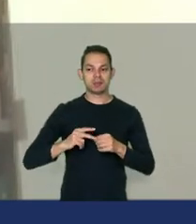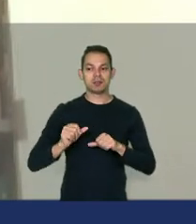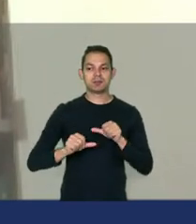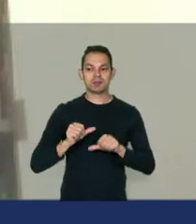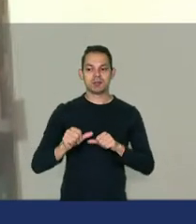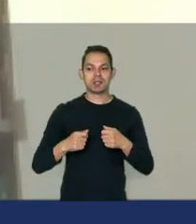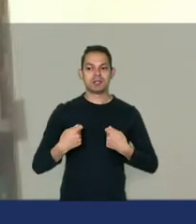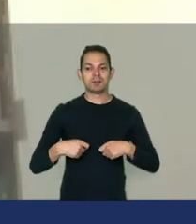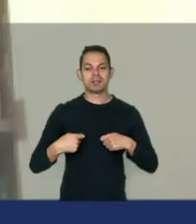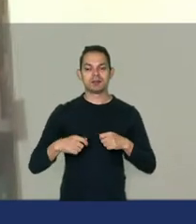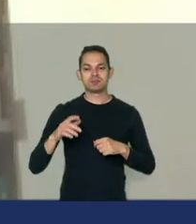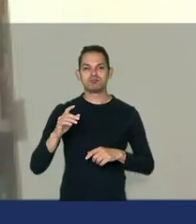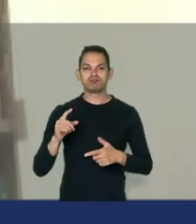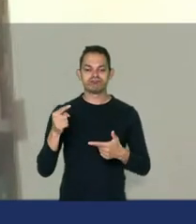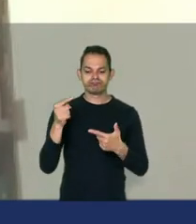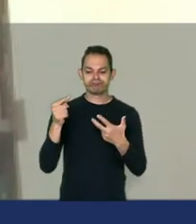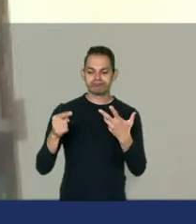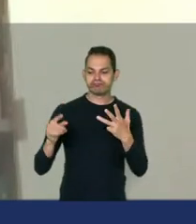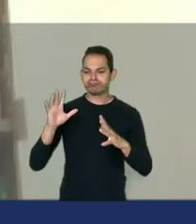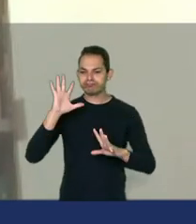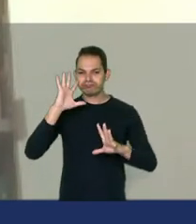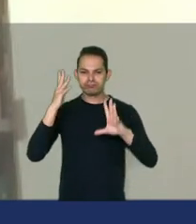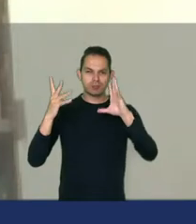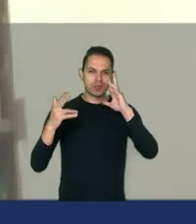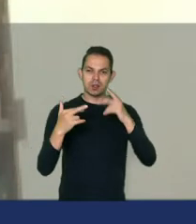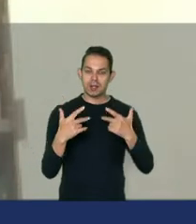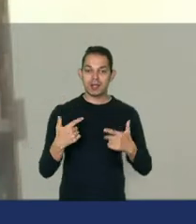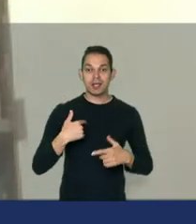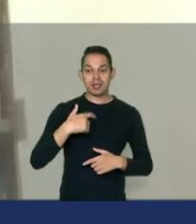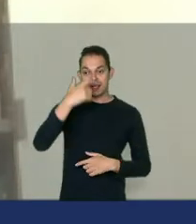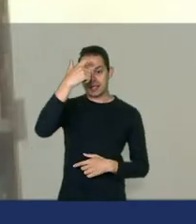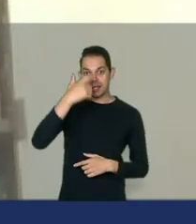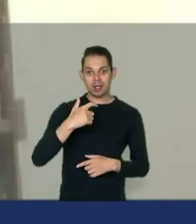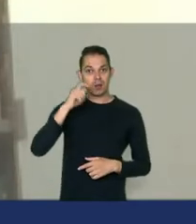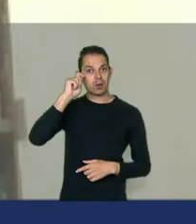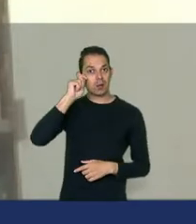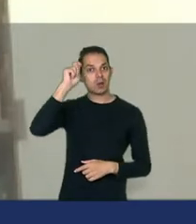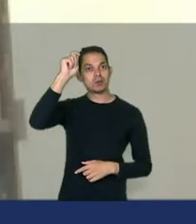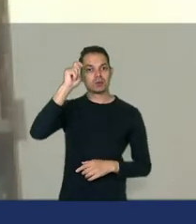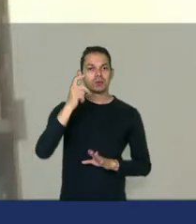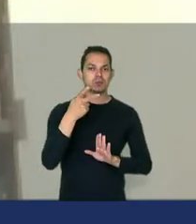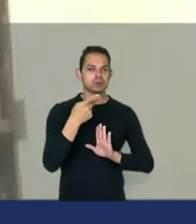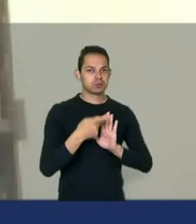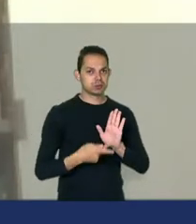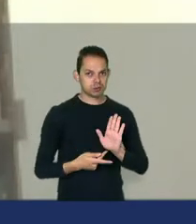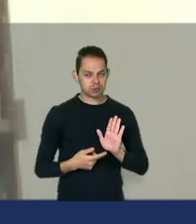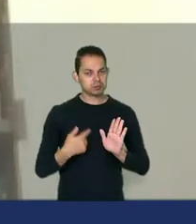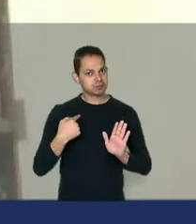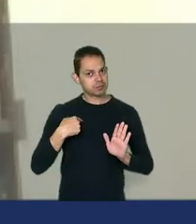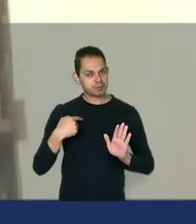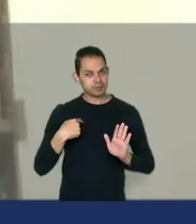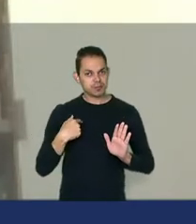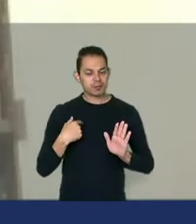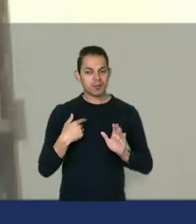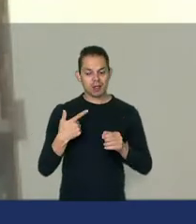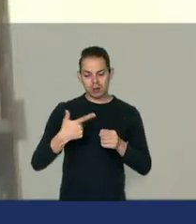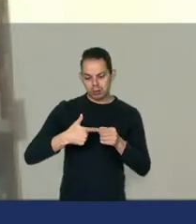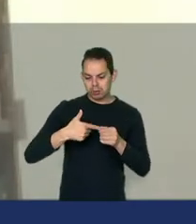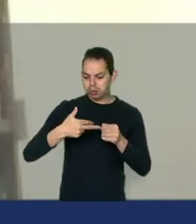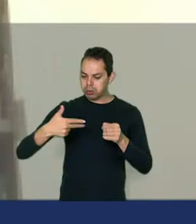DA PETROBRAS, CRIANDO ALTERNATIVAS. EU SOU AUTOR DE UM PROJETO QUE NÃO TRATA ESPECIFICAMENTE DA QUESTÃO DOS DERIVADOS DE PETRÓLEO, TRATA TAMBÉM DISSO, MAS TRATA